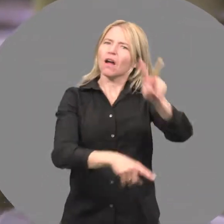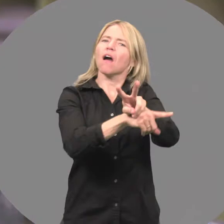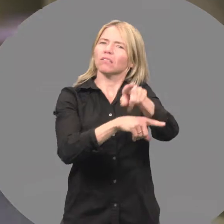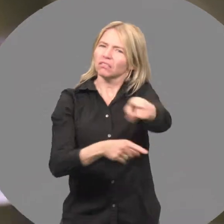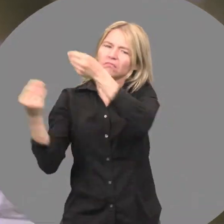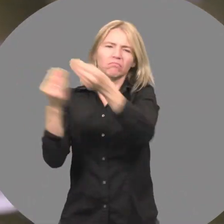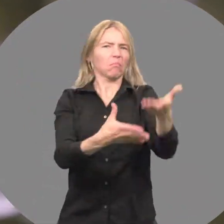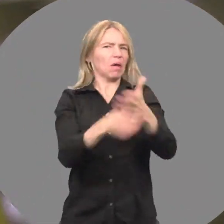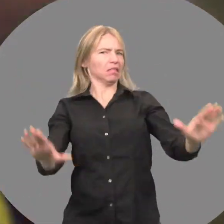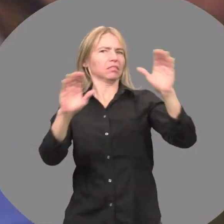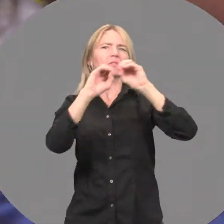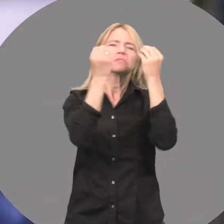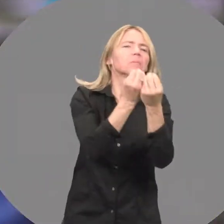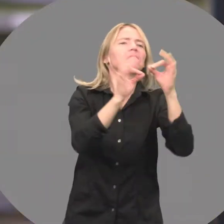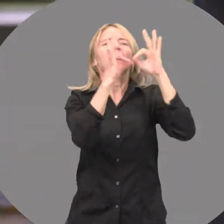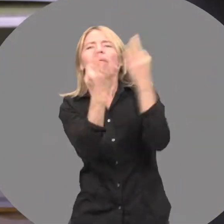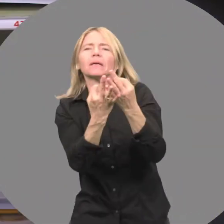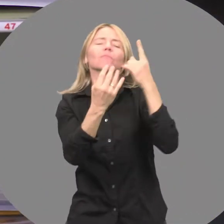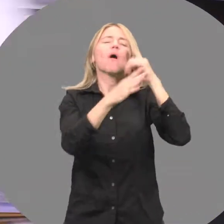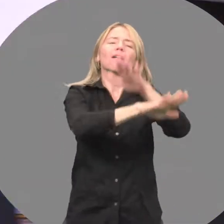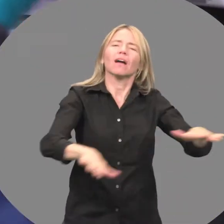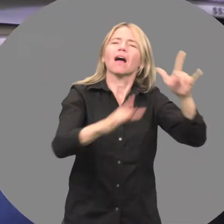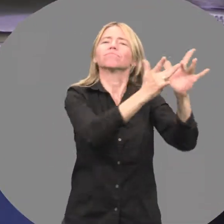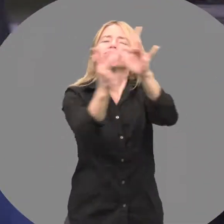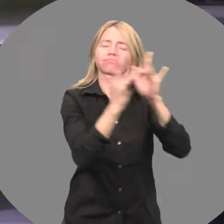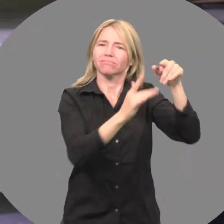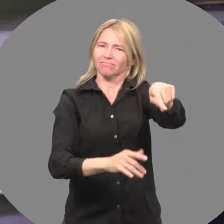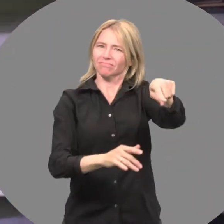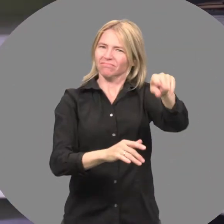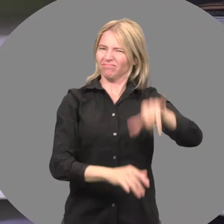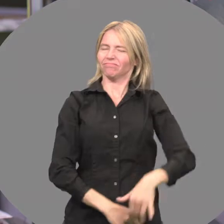Fonds de garde d'enfants administré par l'organisme Family and Child Care Connections.